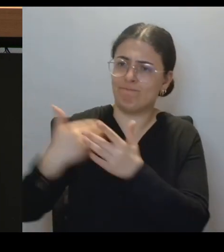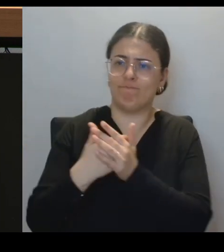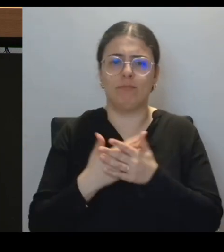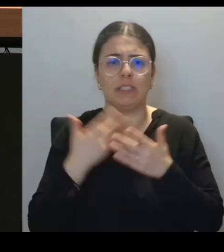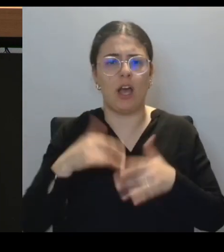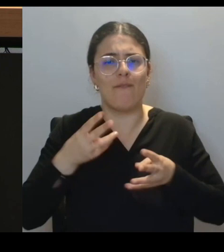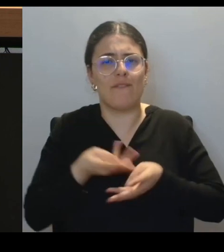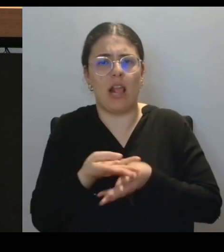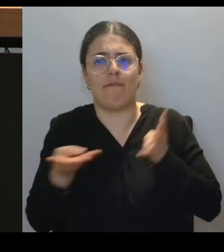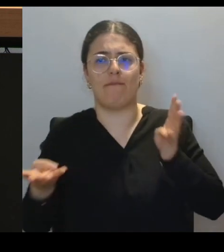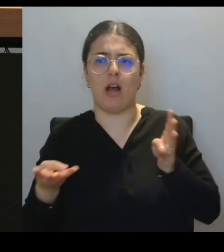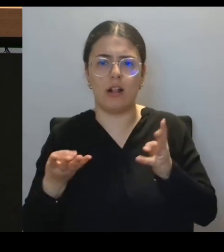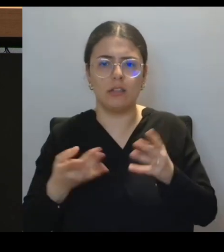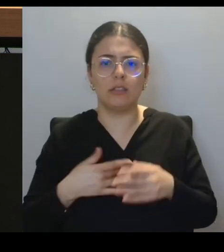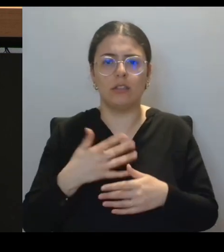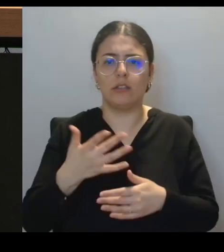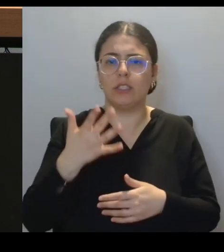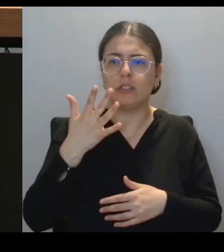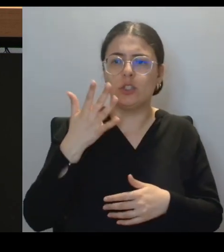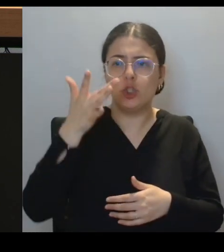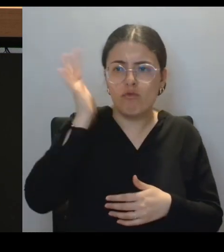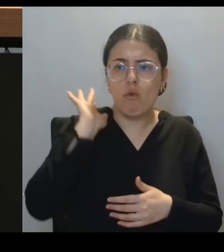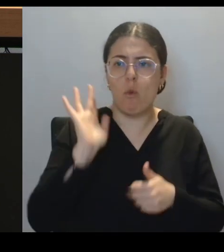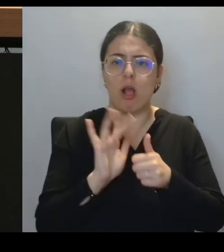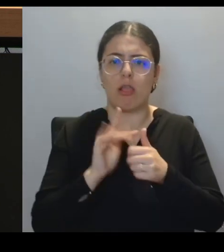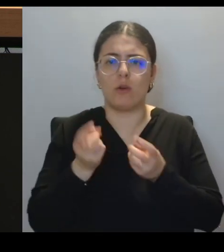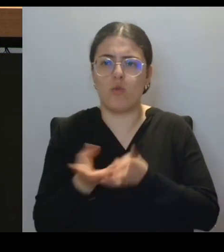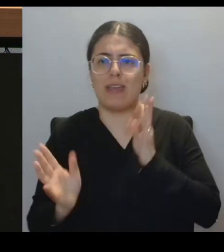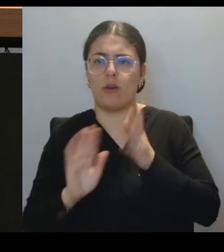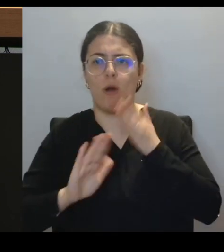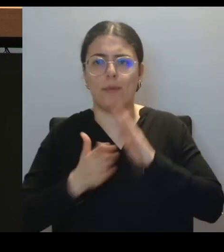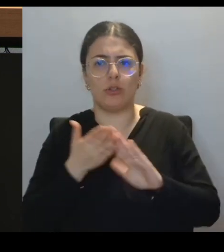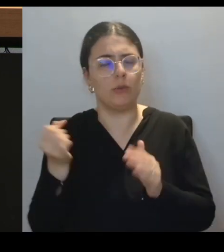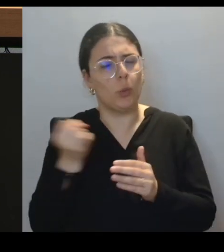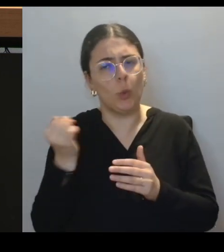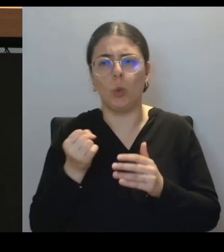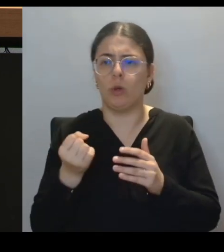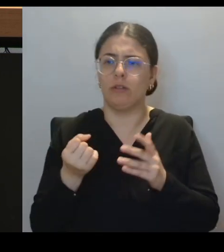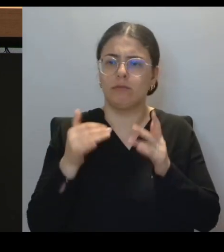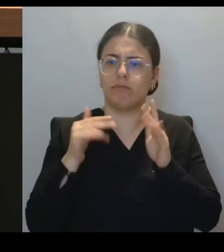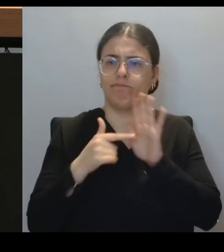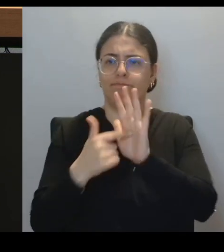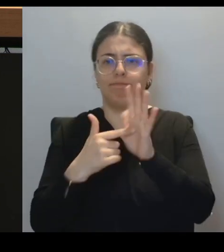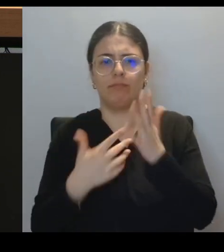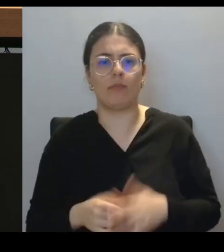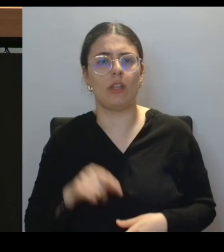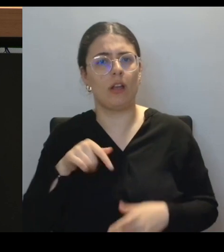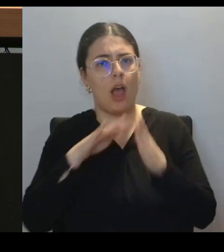Das Hausprojekt steht für ein diverses Berlin, für Subkultur und kollektive Hausgemeinschaften, für einen